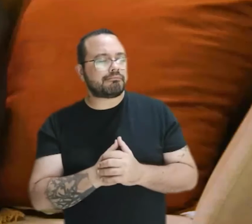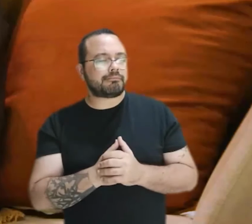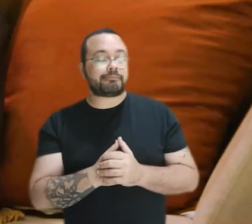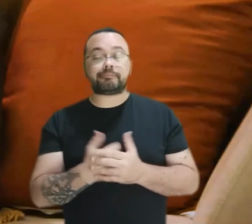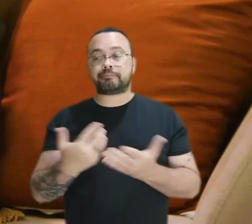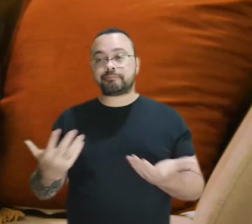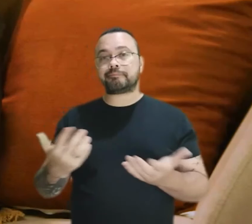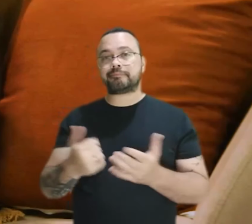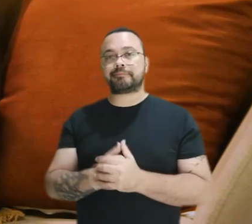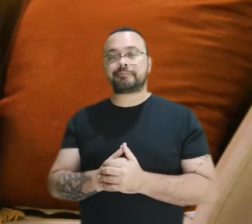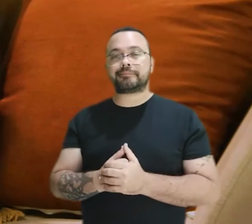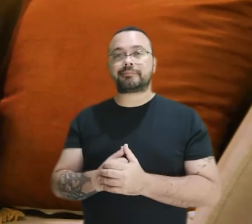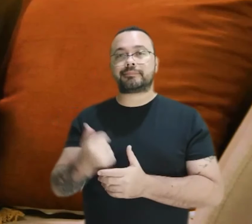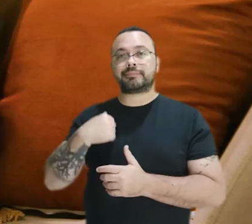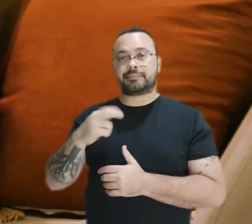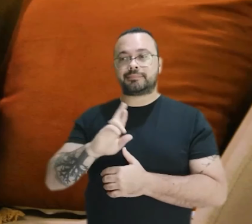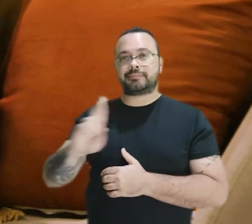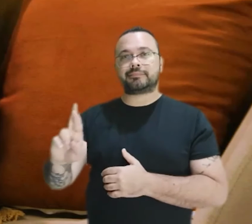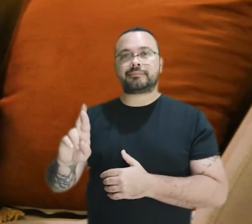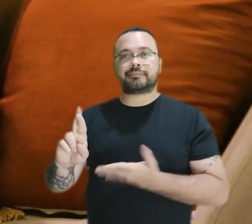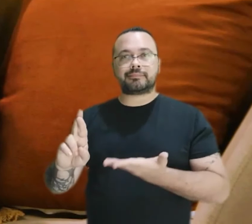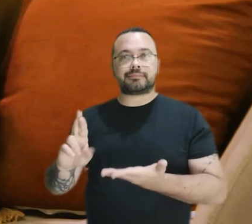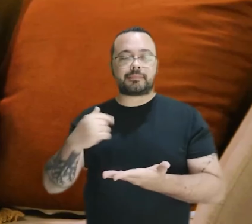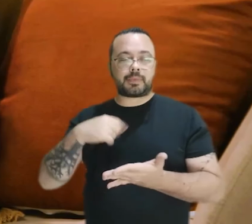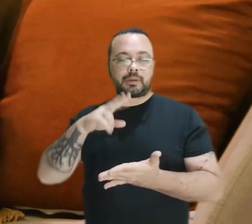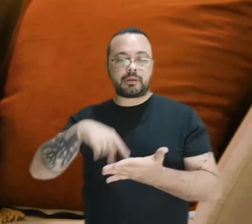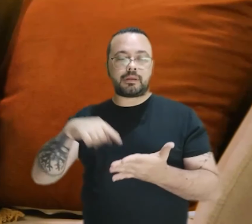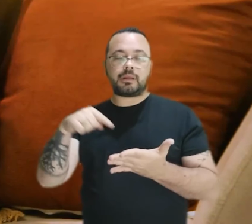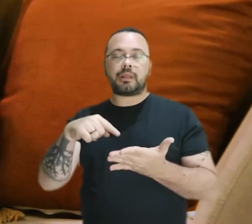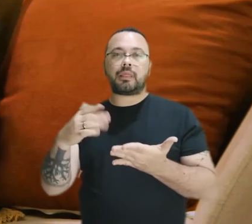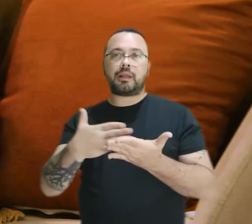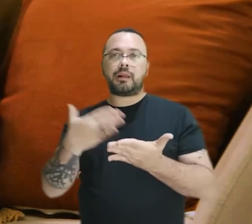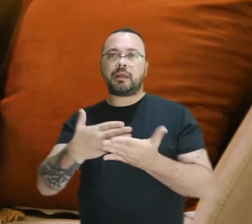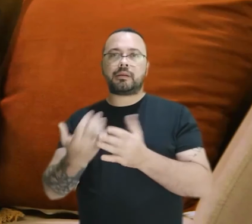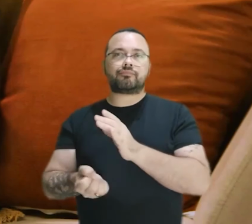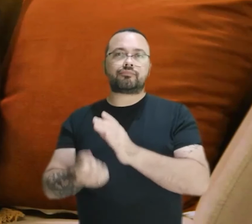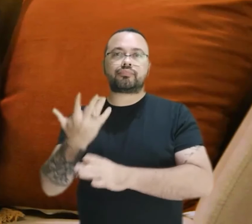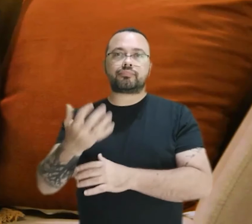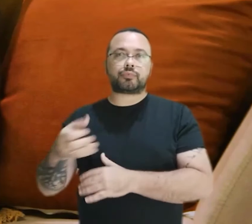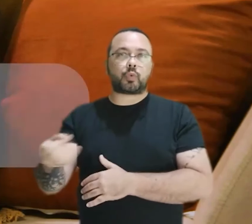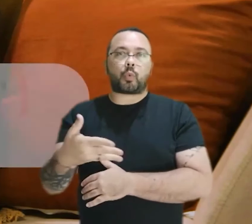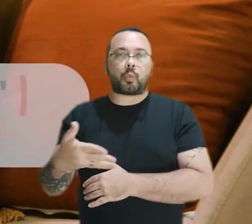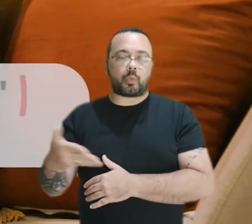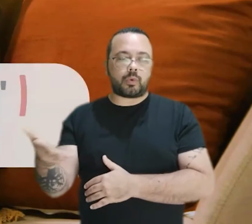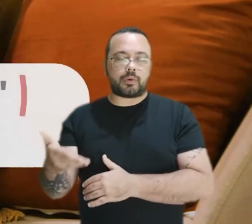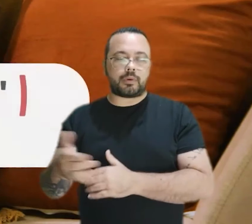Então, aí eu te respondo, uma das coisas, esse livro acabou de sair...